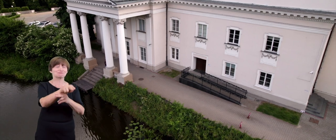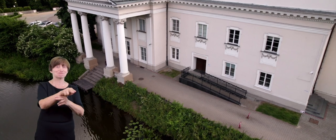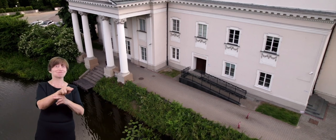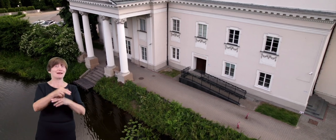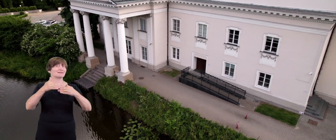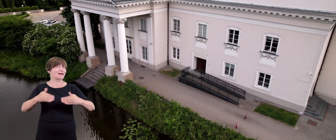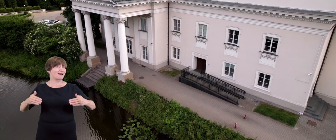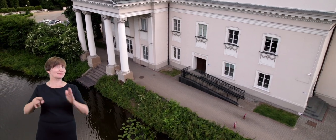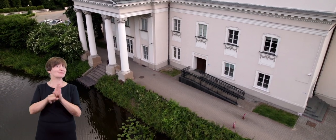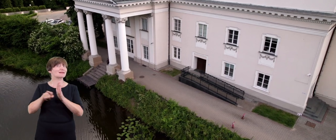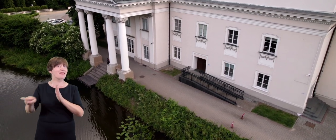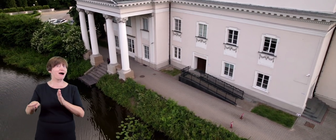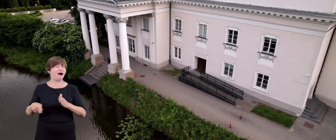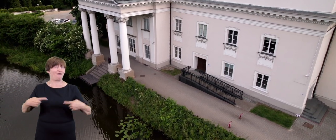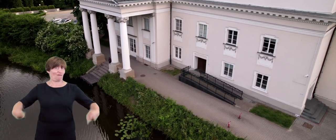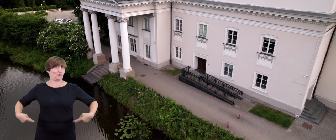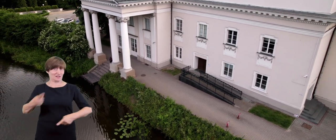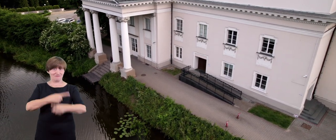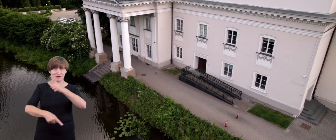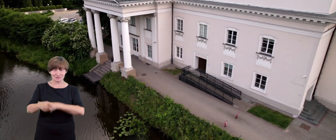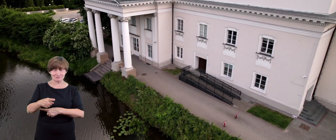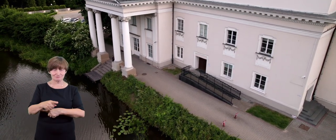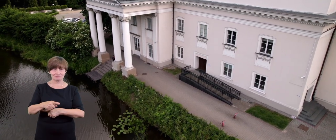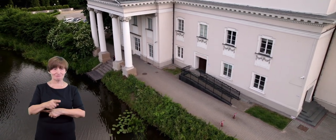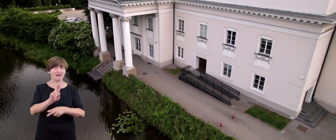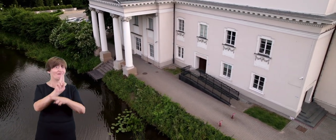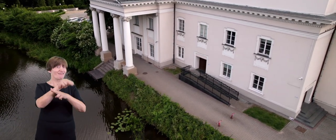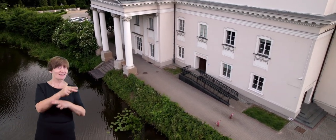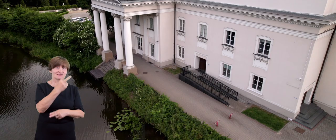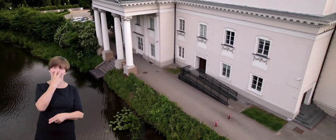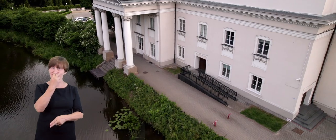dobrze widoczne i znajduje się po lewej stronie od wejścia głównego tuż przy